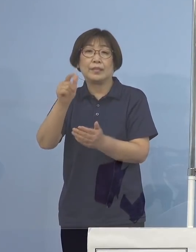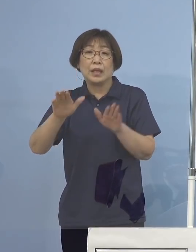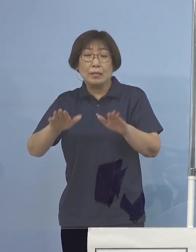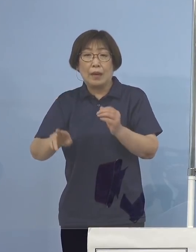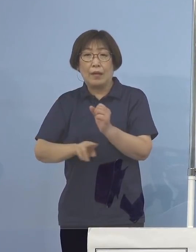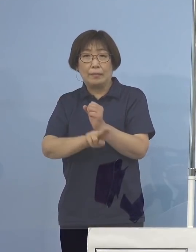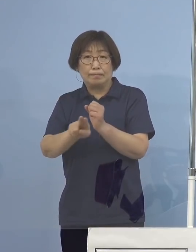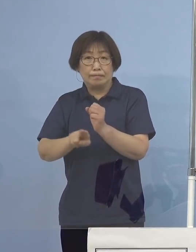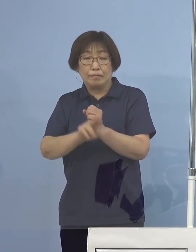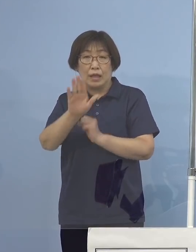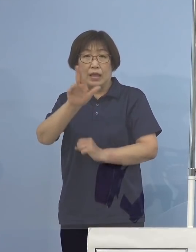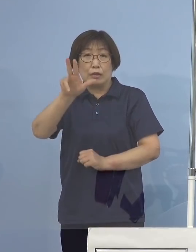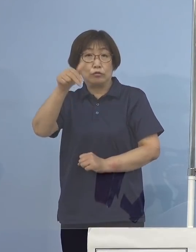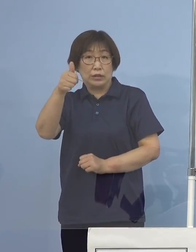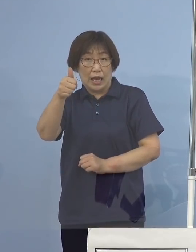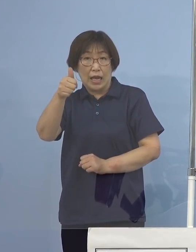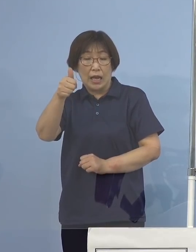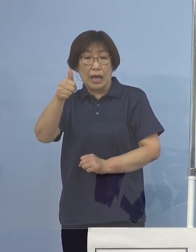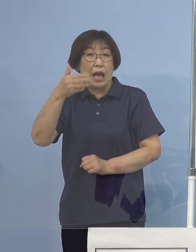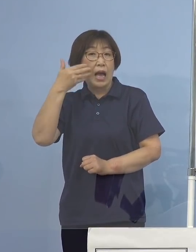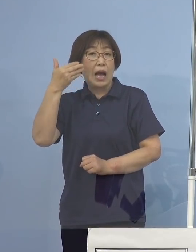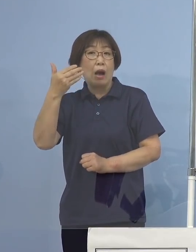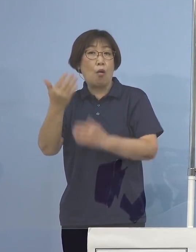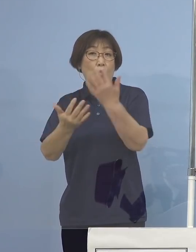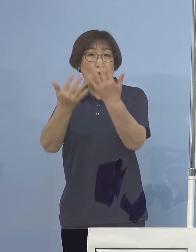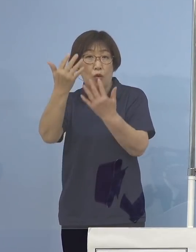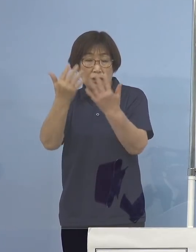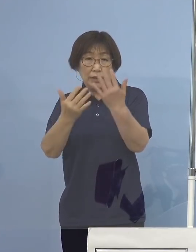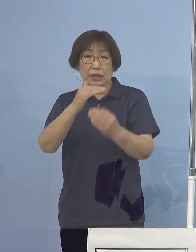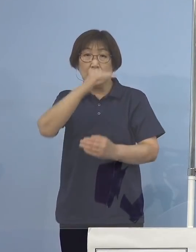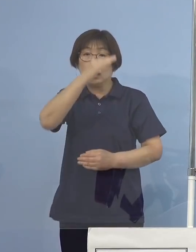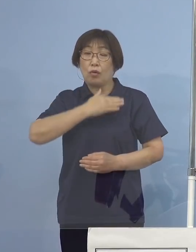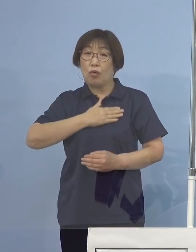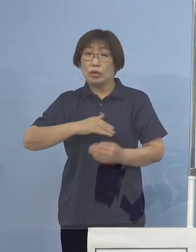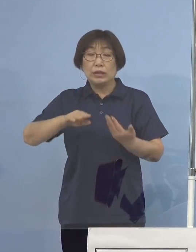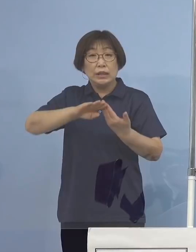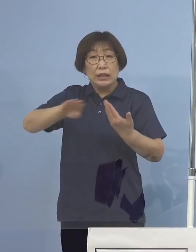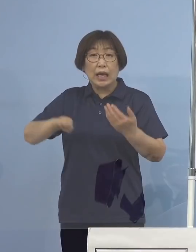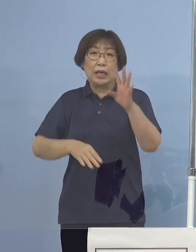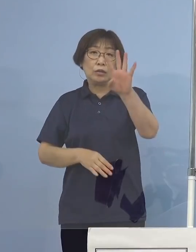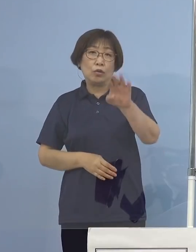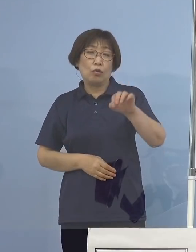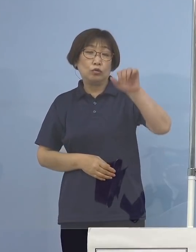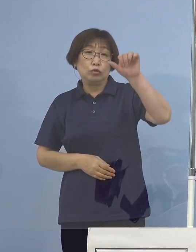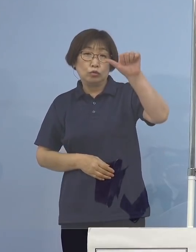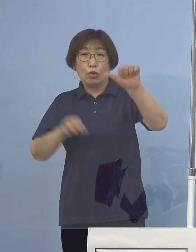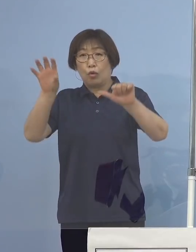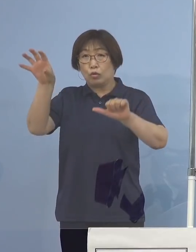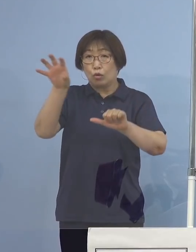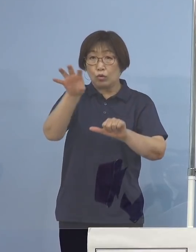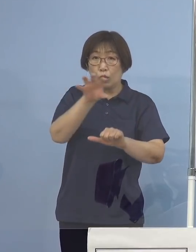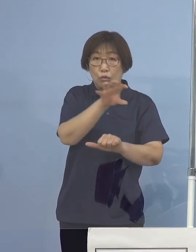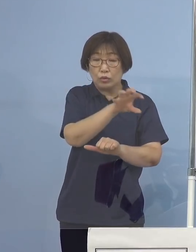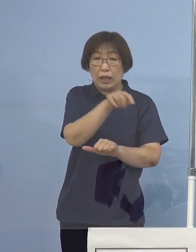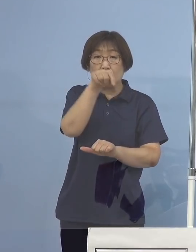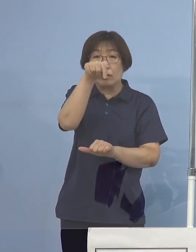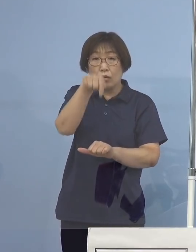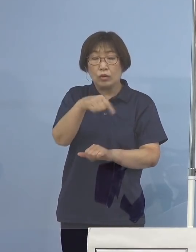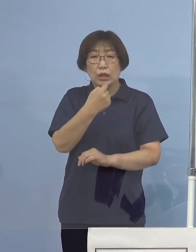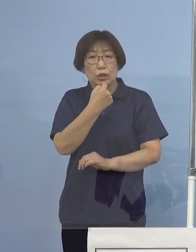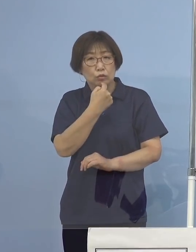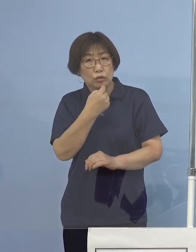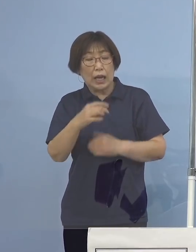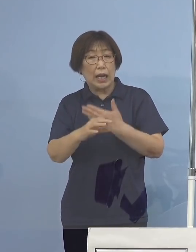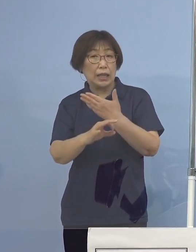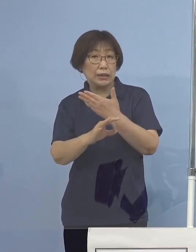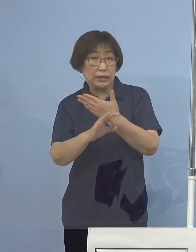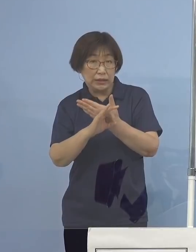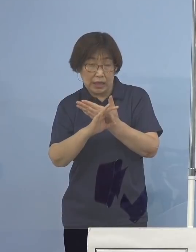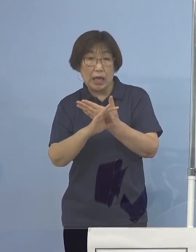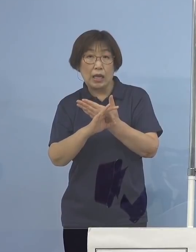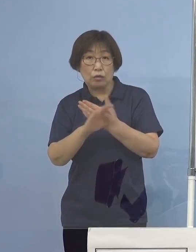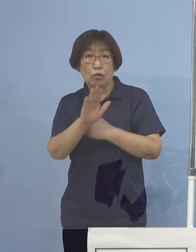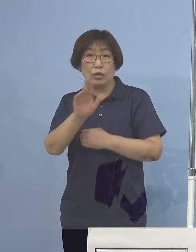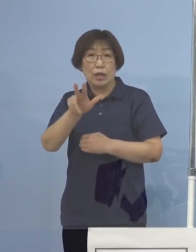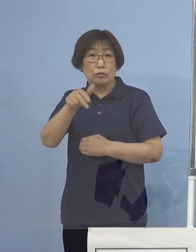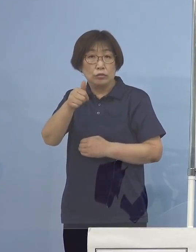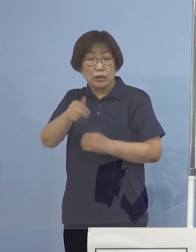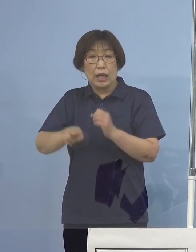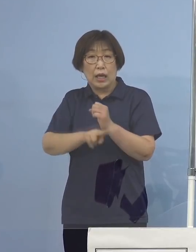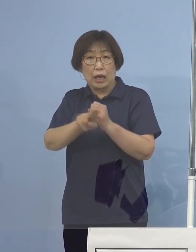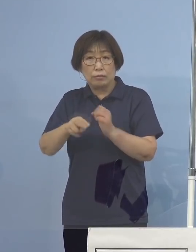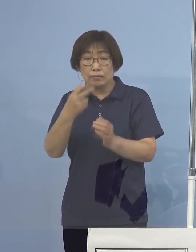青森県と、そして高知県を除く45都道府県において 疑い事例など発見がされているところでありまして